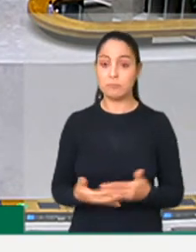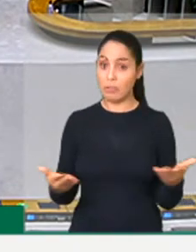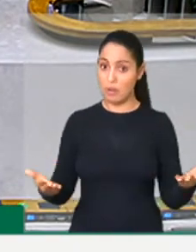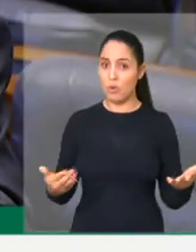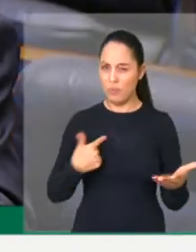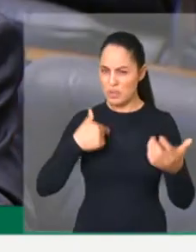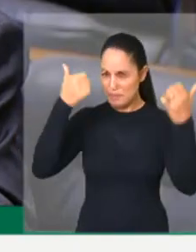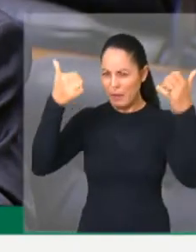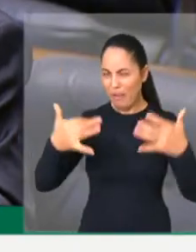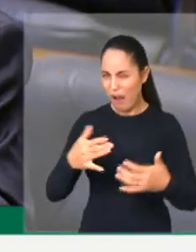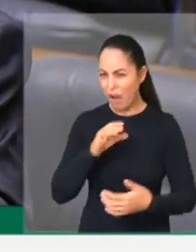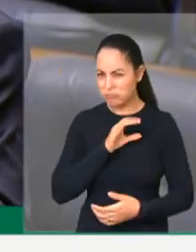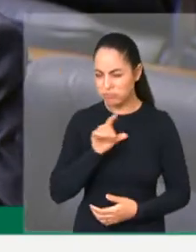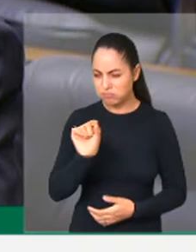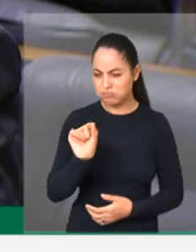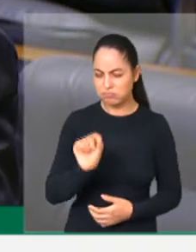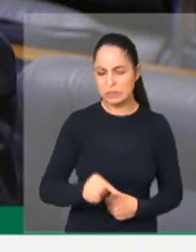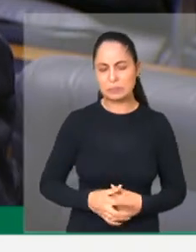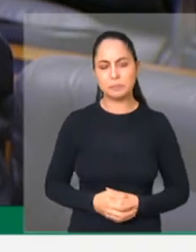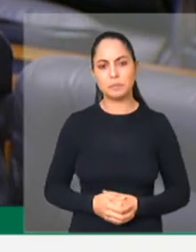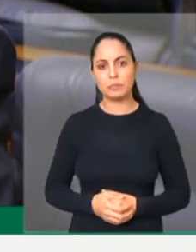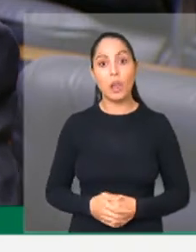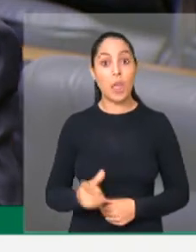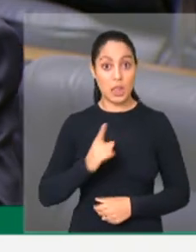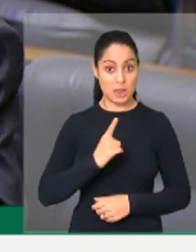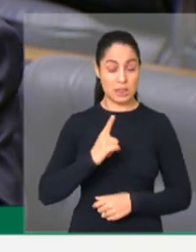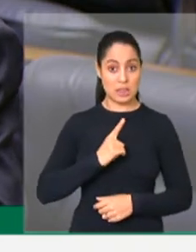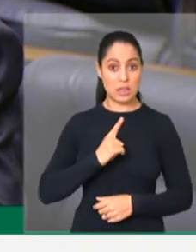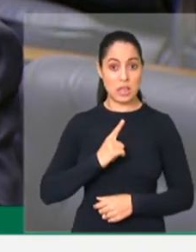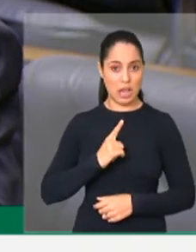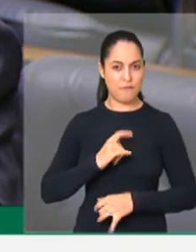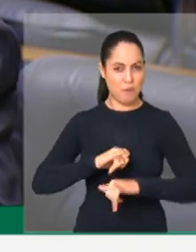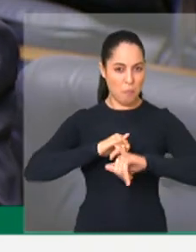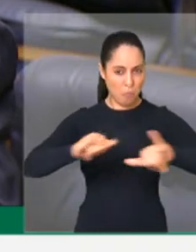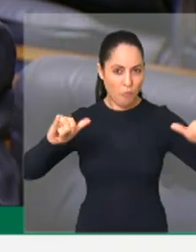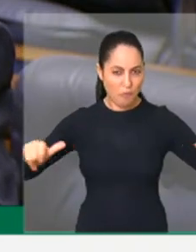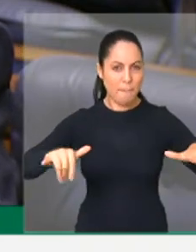POUCO. SÃO AS EMPRESAS QUE FICARAM COM ESSES RECURSOS AÍ